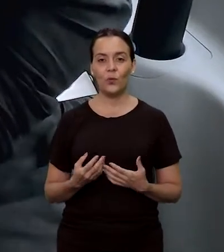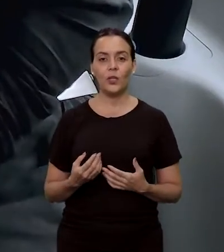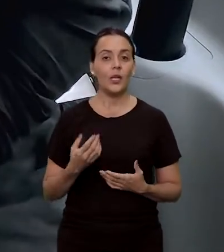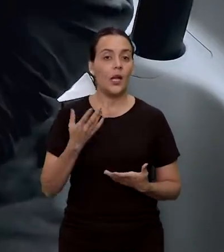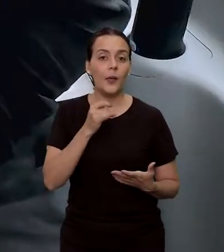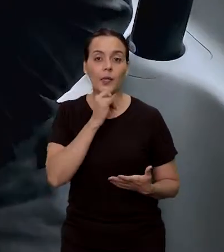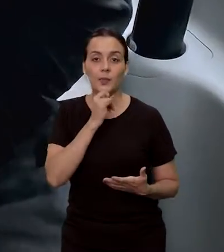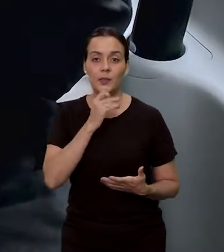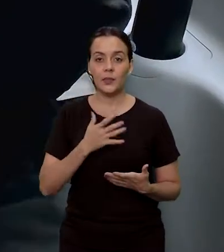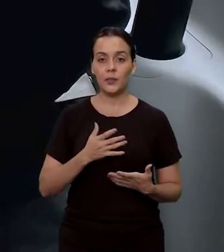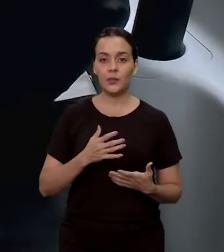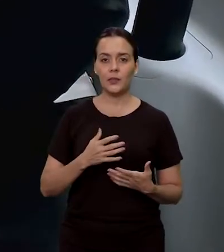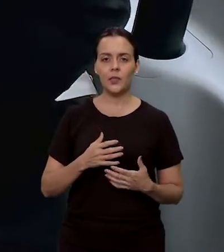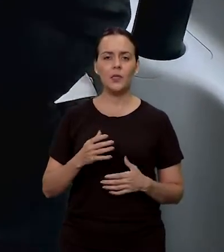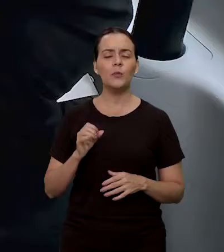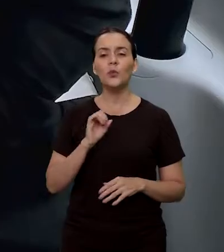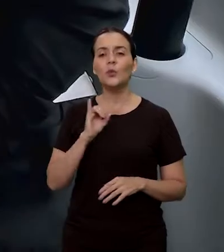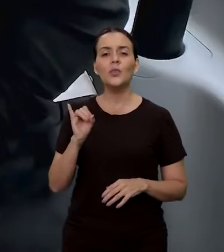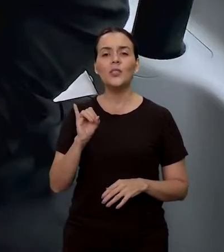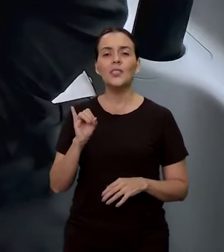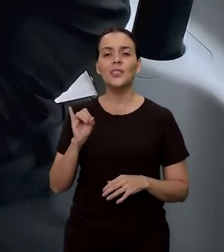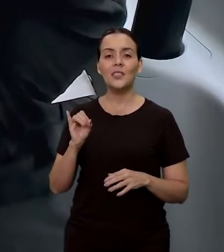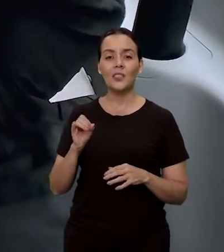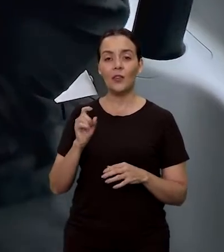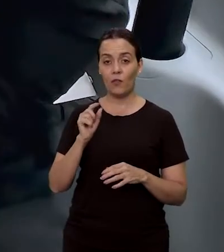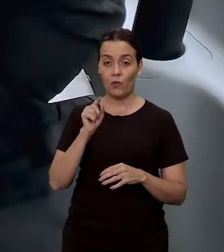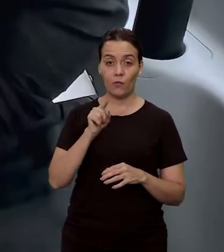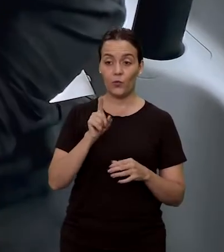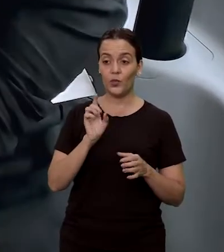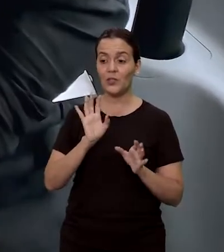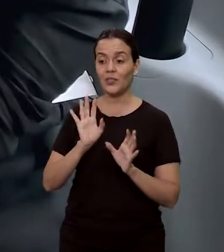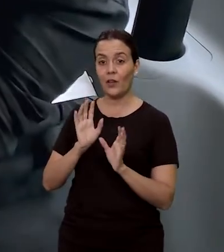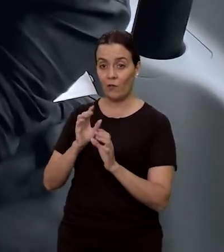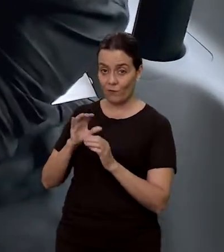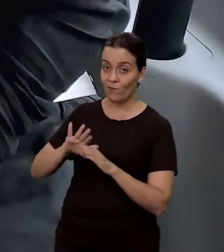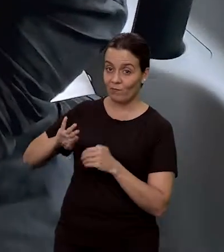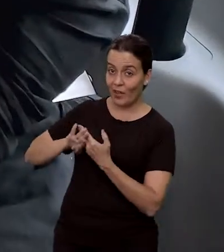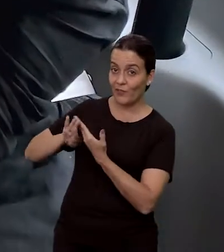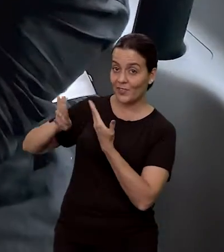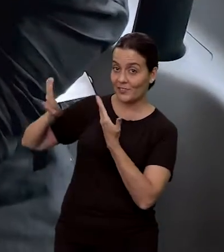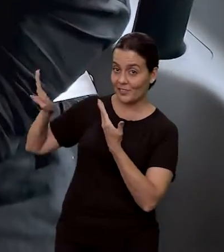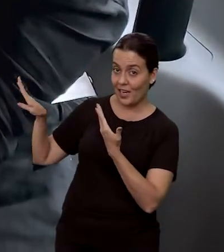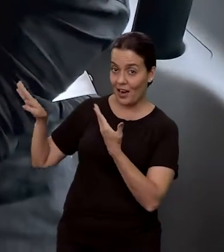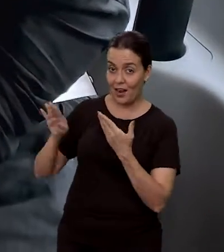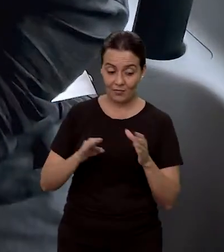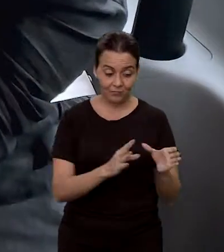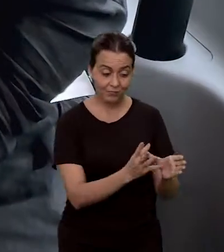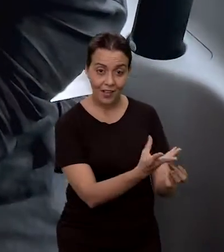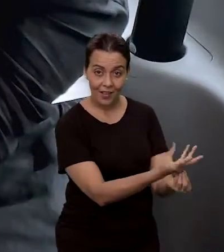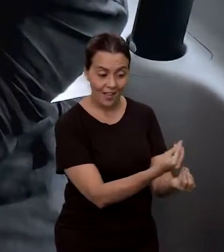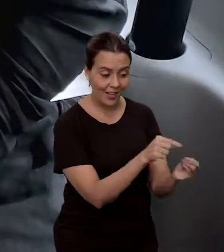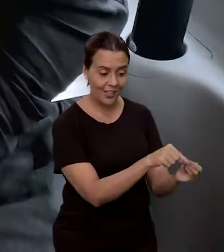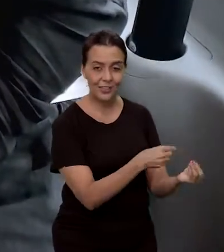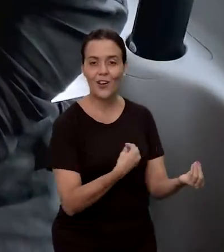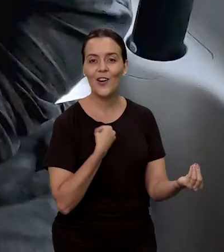que mesmo quando você retornar, a arte fica viva. [Mônica] Sim, e a gente cai nesse lugar aqui também,